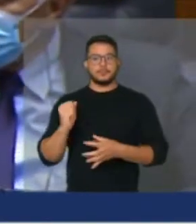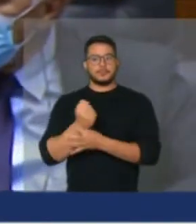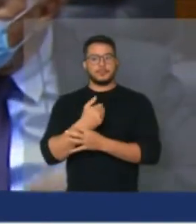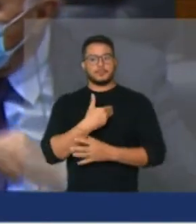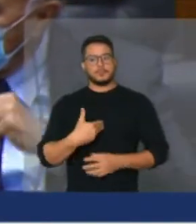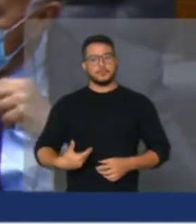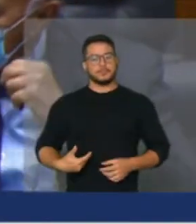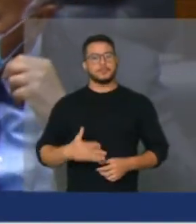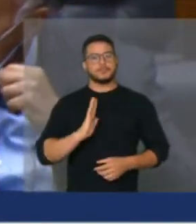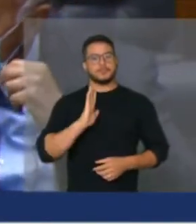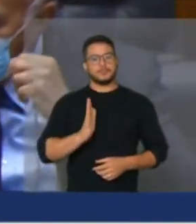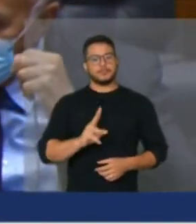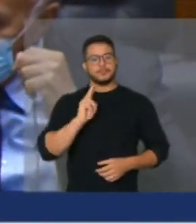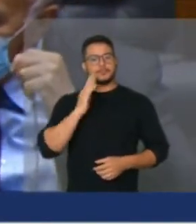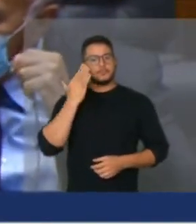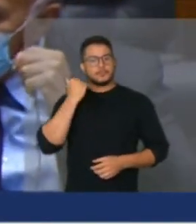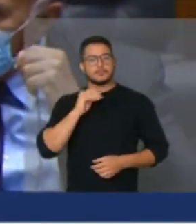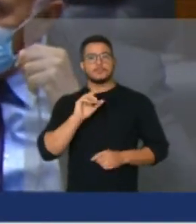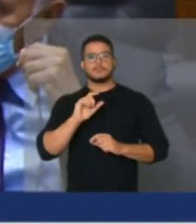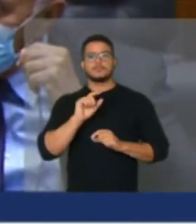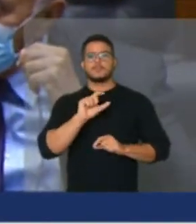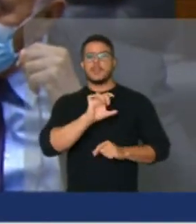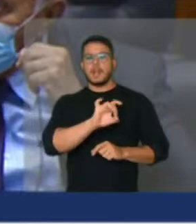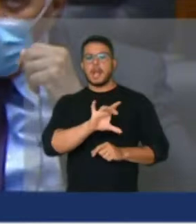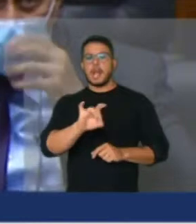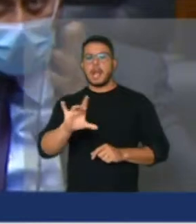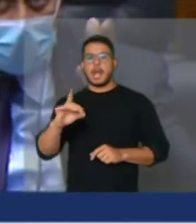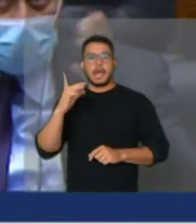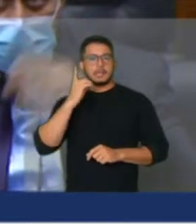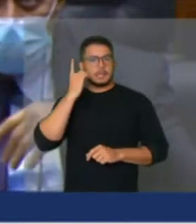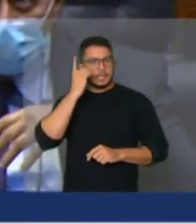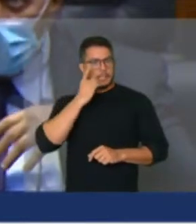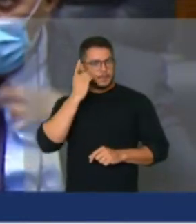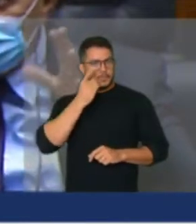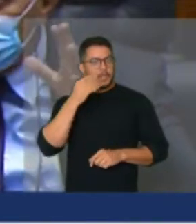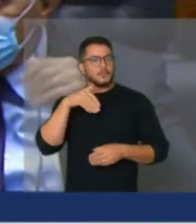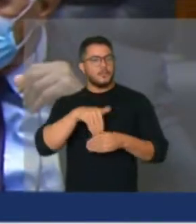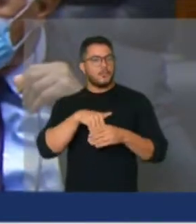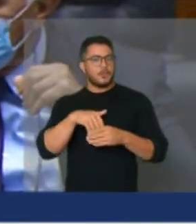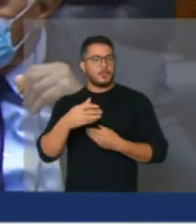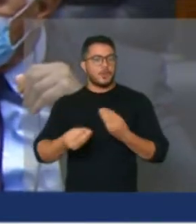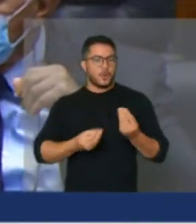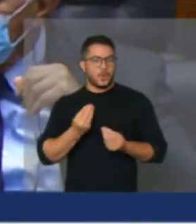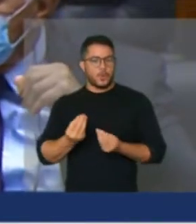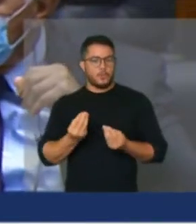OS REAIS PRIVILÉGIOS E CRIA DISTORÇÕES NOS SERVIÇOS PÚ BLICOS. EU PEÇO MAIS 30